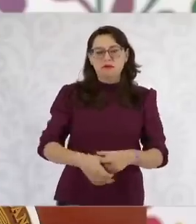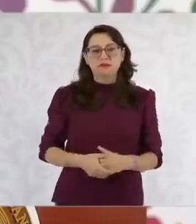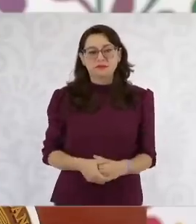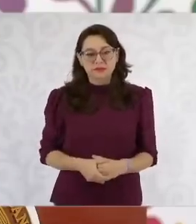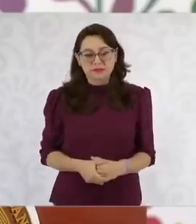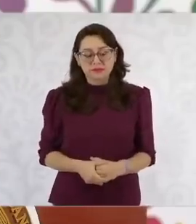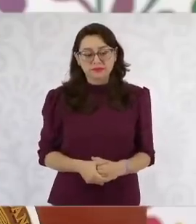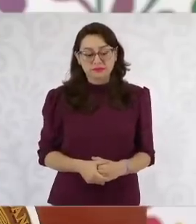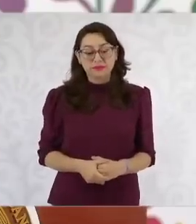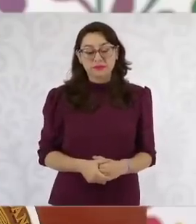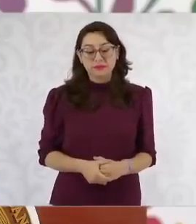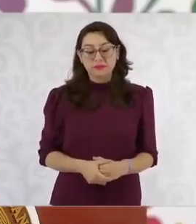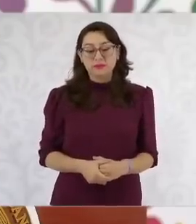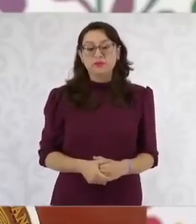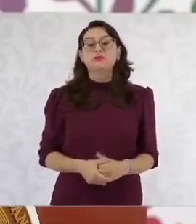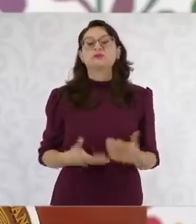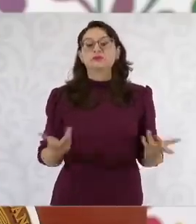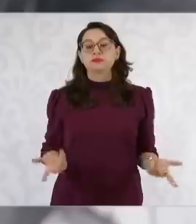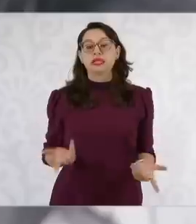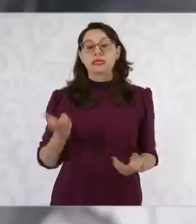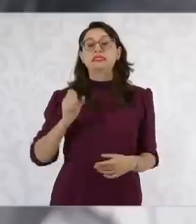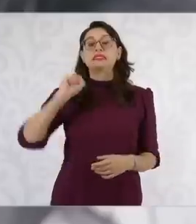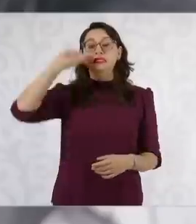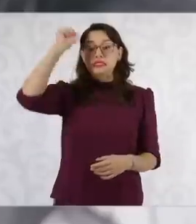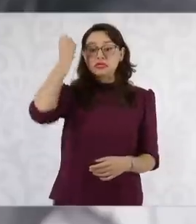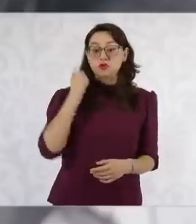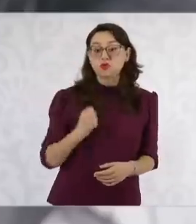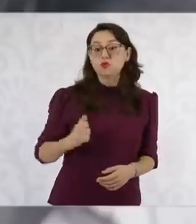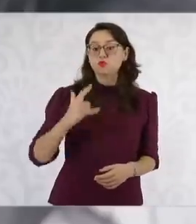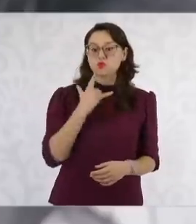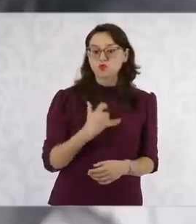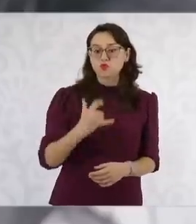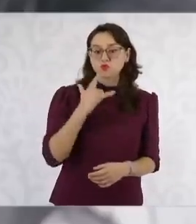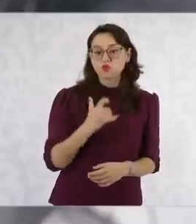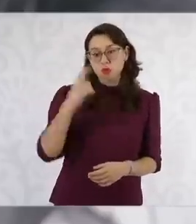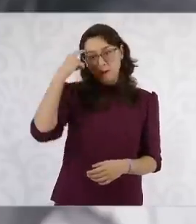Sinaloa se han hecho un esfuerzo muy importante para disminuir la violencia todavía hay mucho